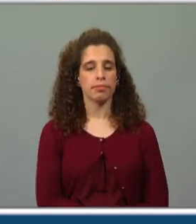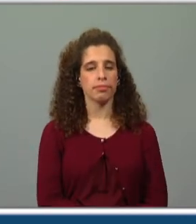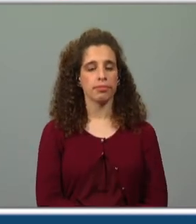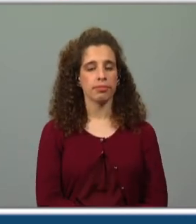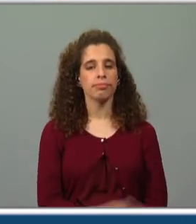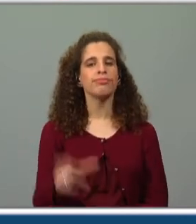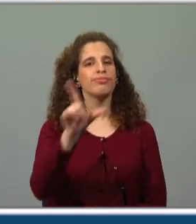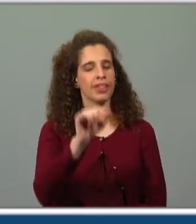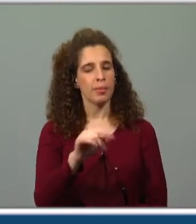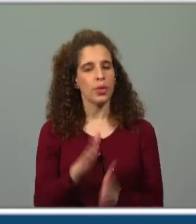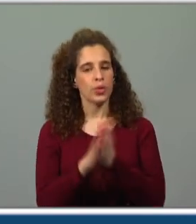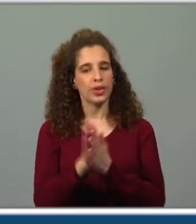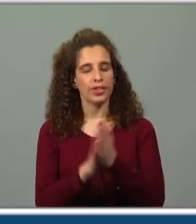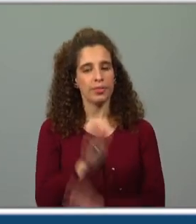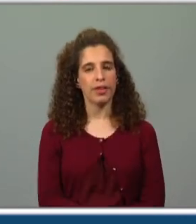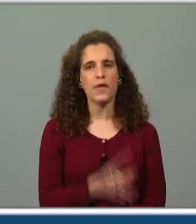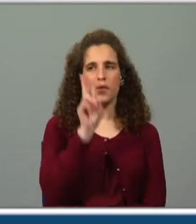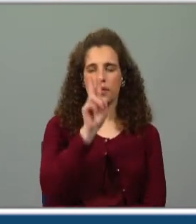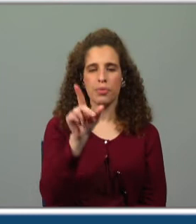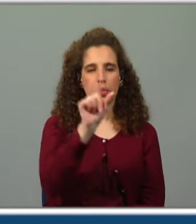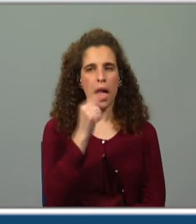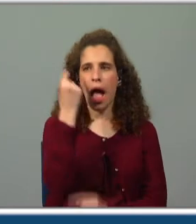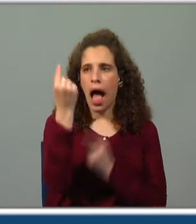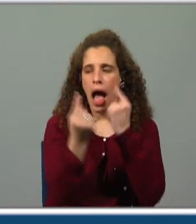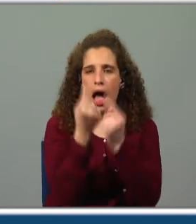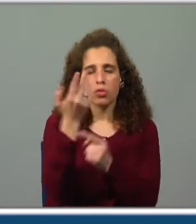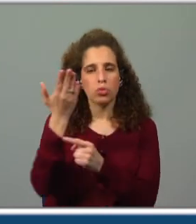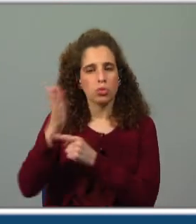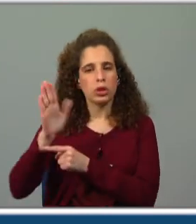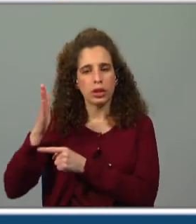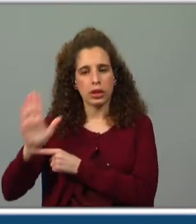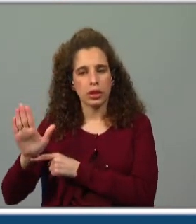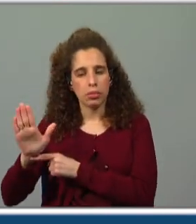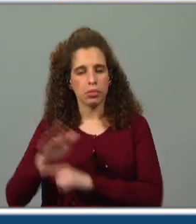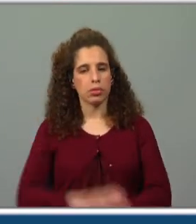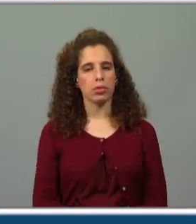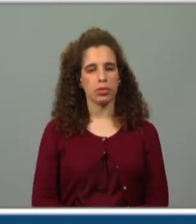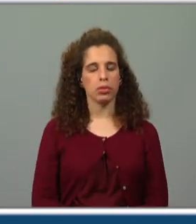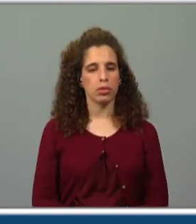também utilizamos Vimos a ter alguns exemplos 我們也用我們來了一些例子